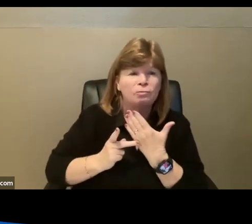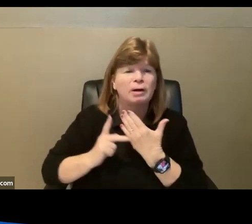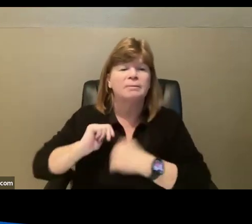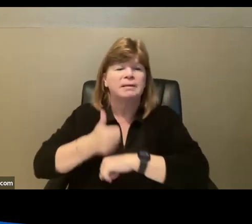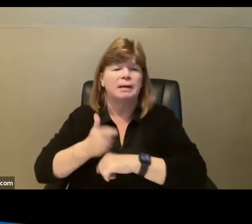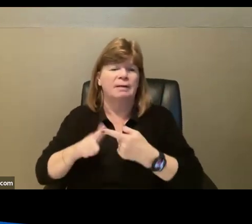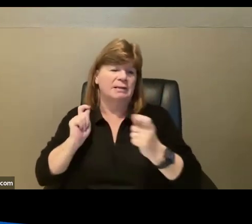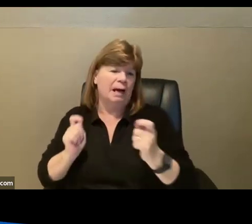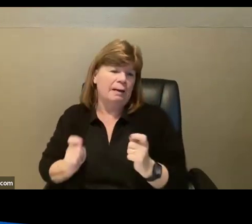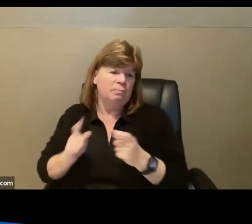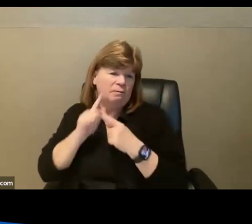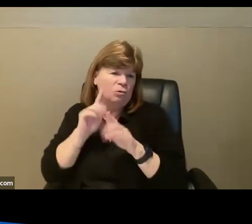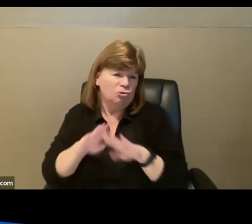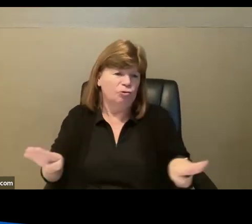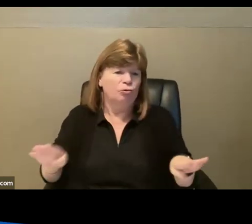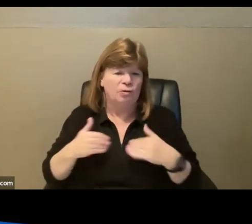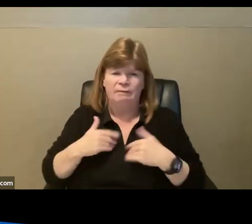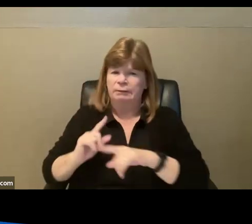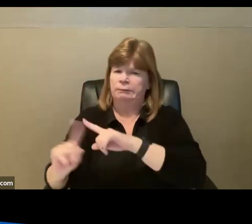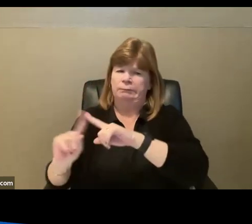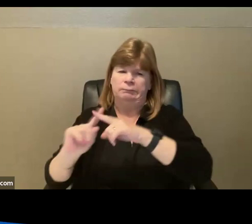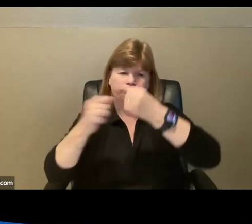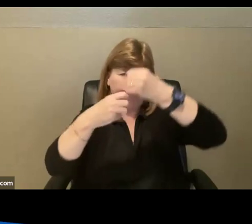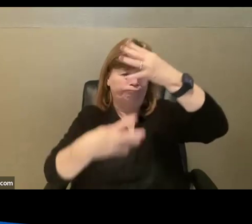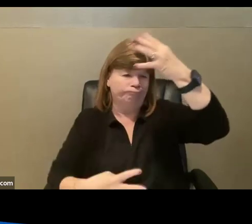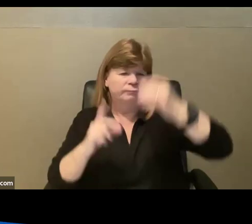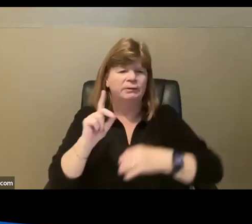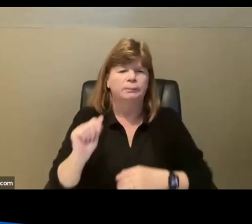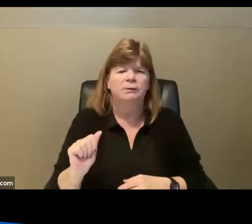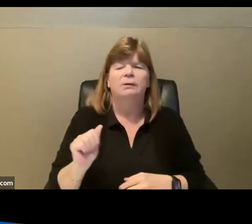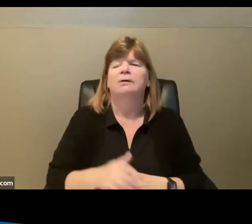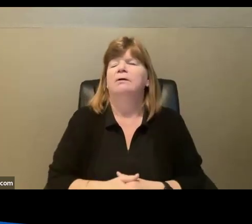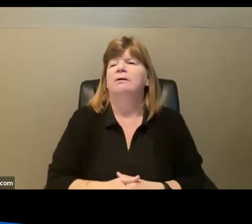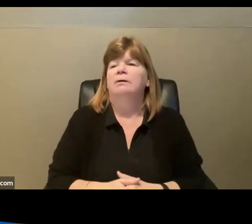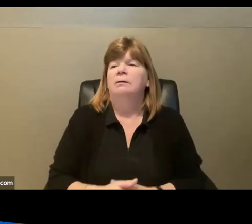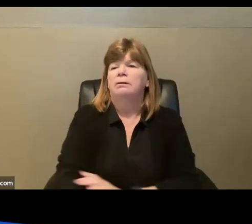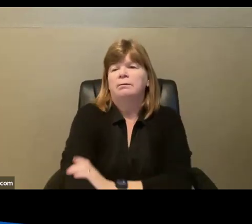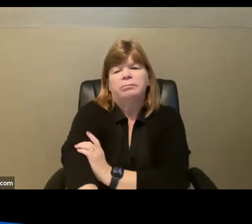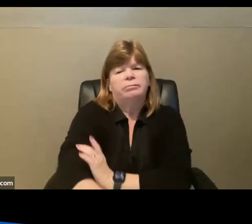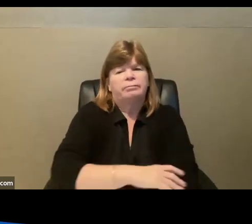con todo tipo de discapacidades y simplemente perpetuando